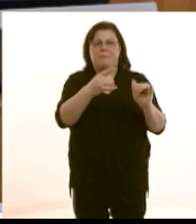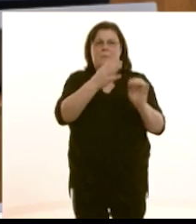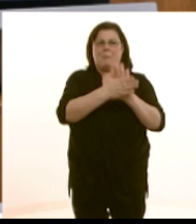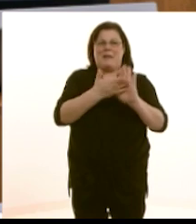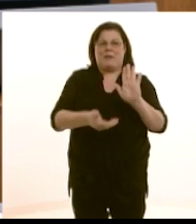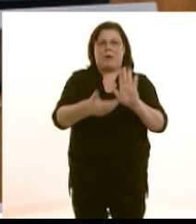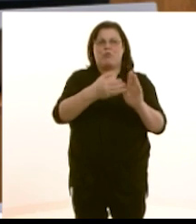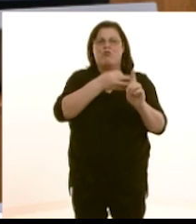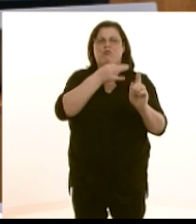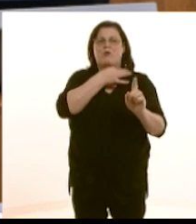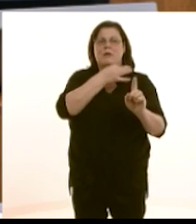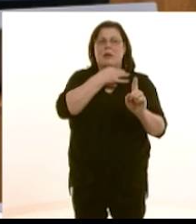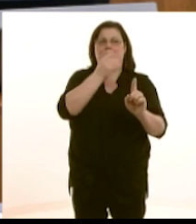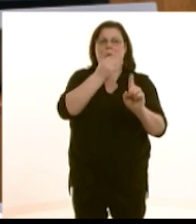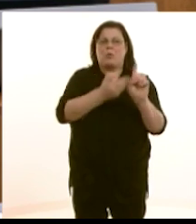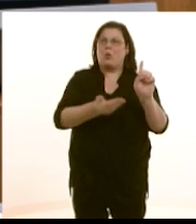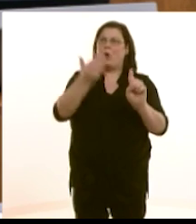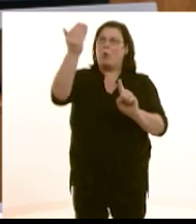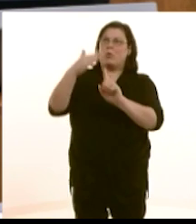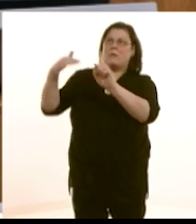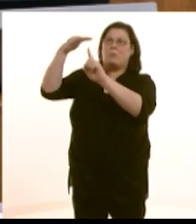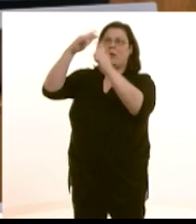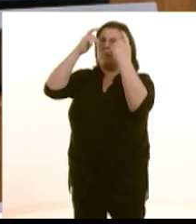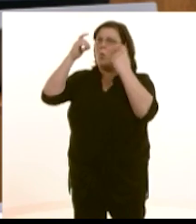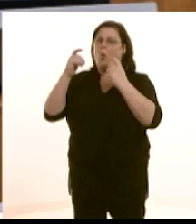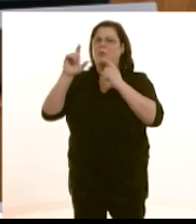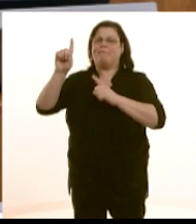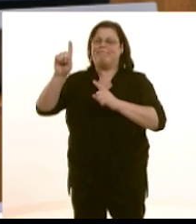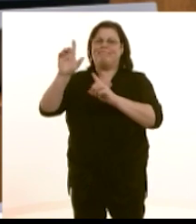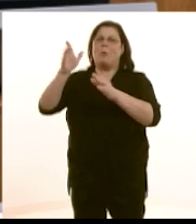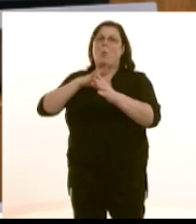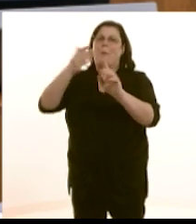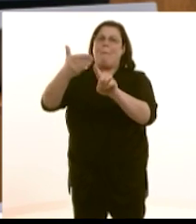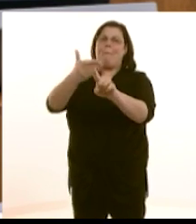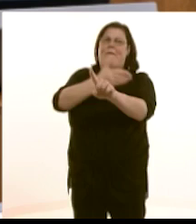i wneud hyn. Os felly, a phe bai Llywodraeth y Deyrnas Unedig eisiau i unrhyw Fil fynd